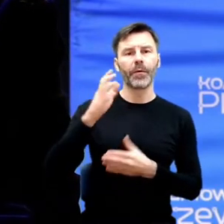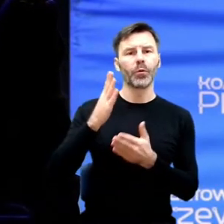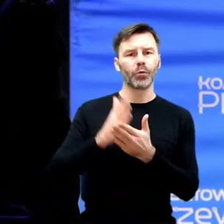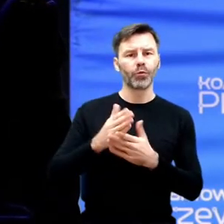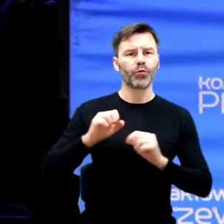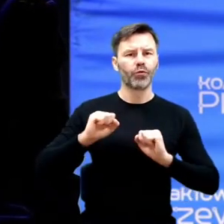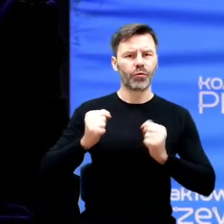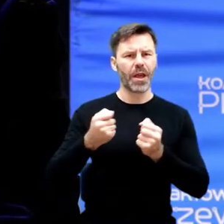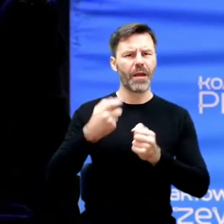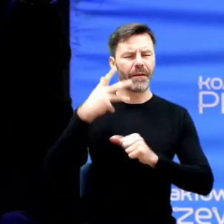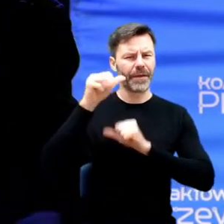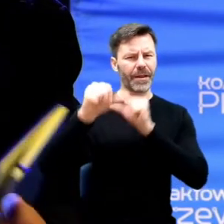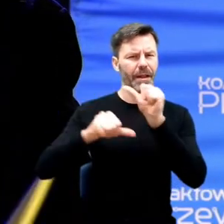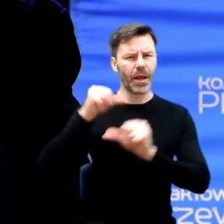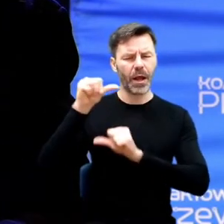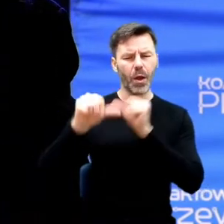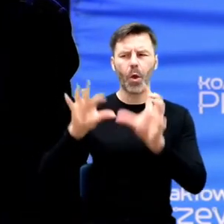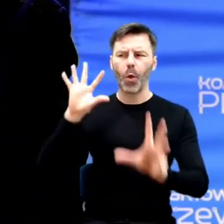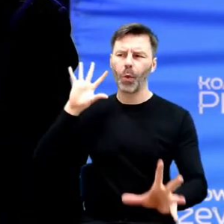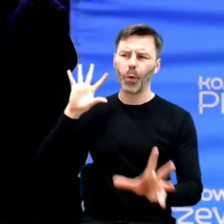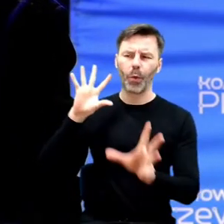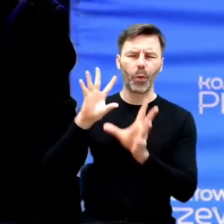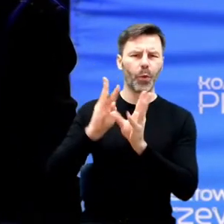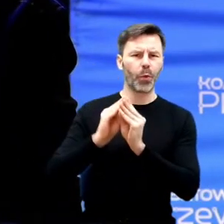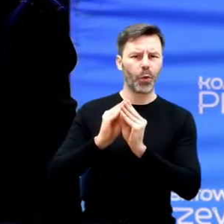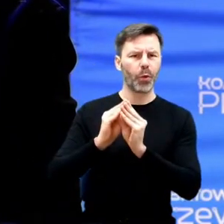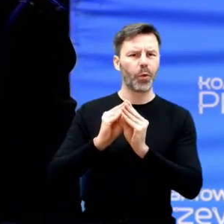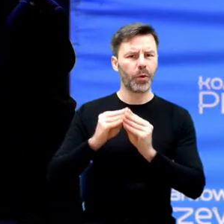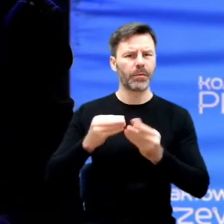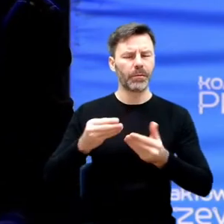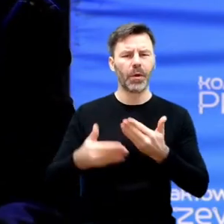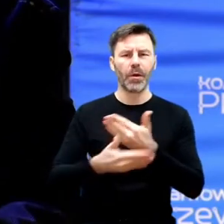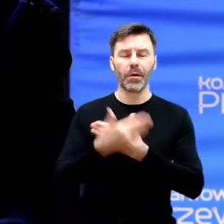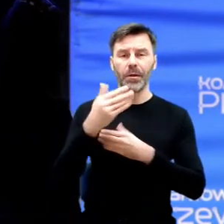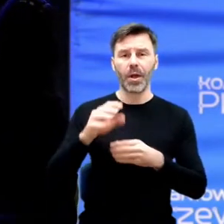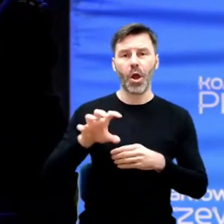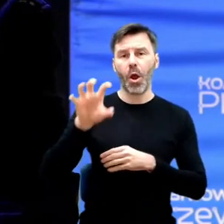też rozwija się pewna taka myśl, którą w trakcie badania,